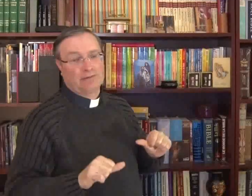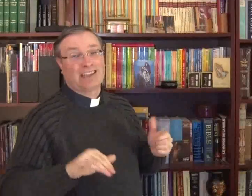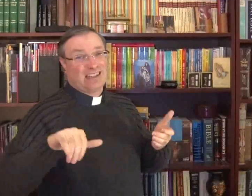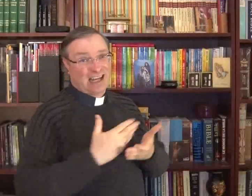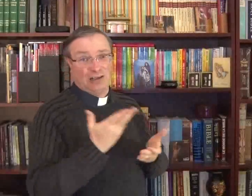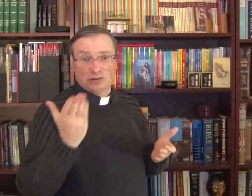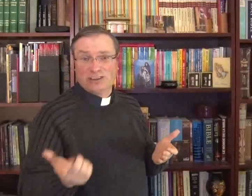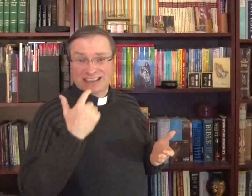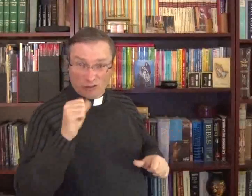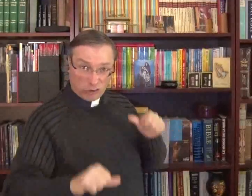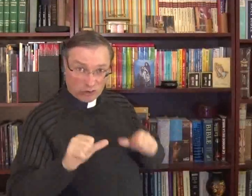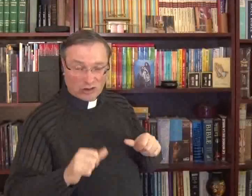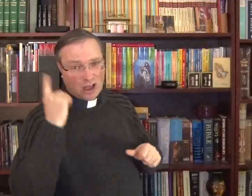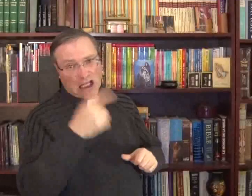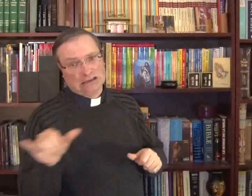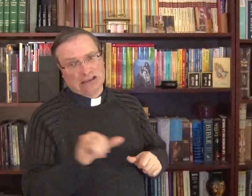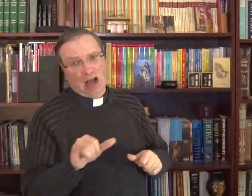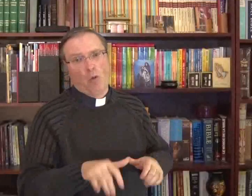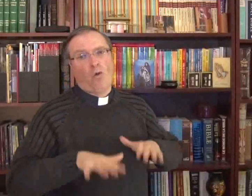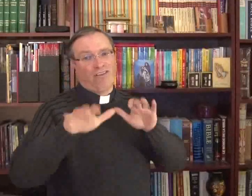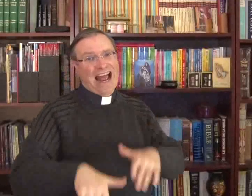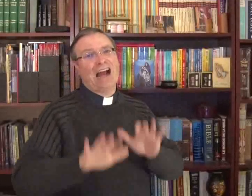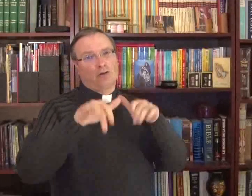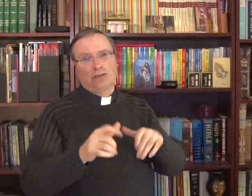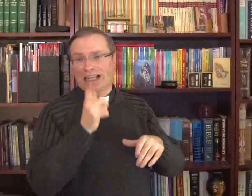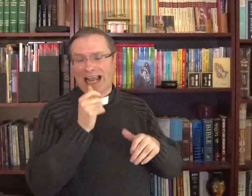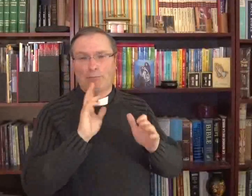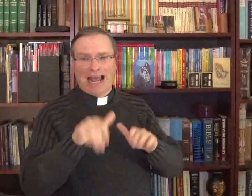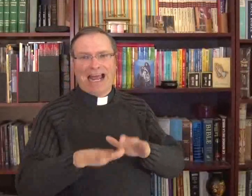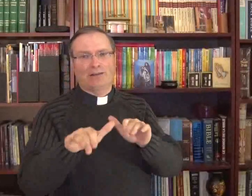car celui qui doute ressemble aux vagues de la mer